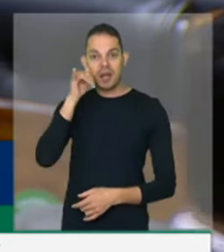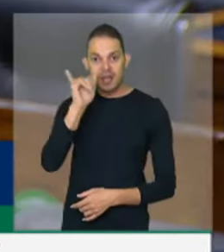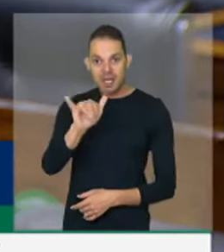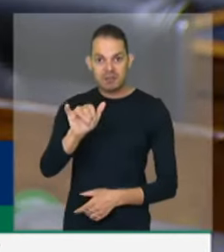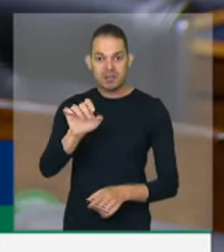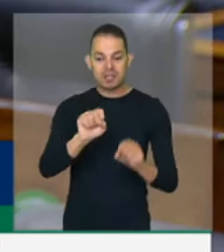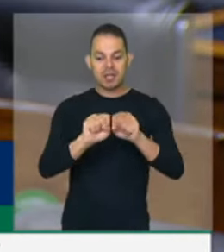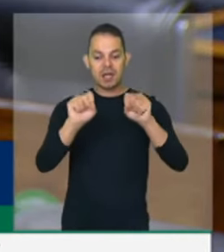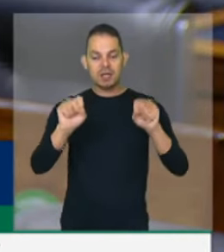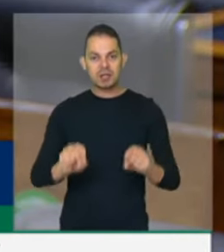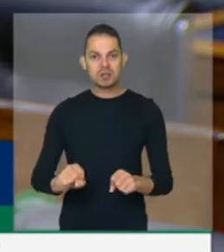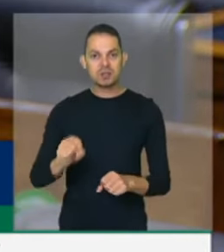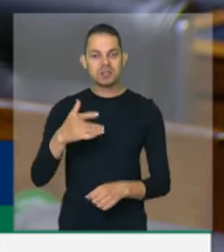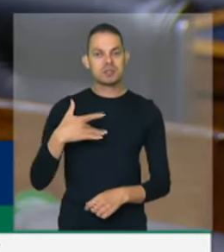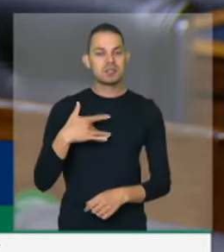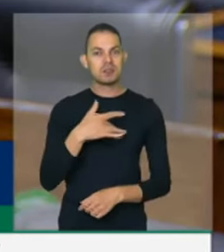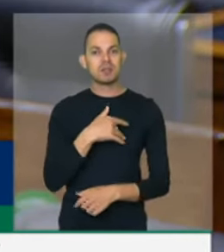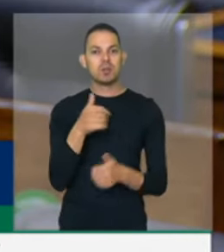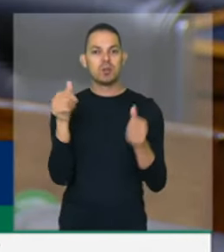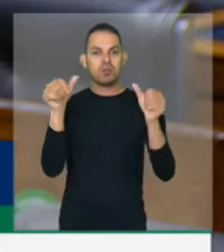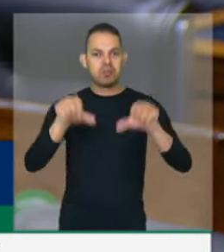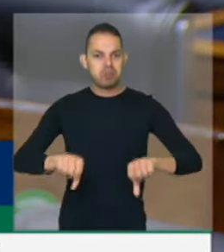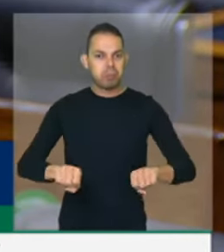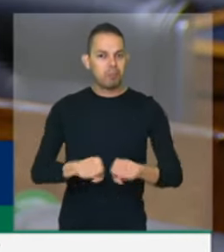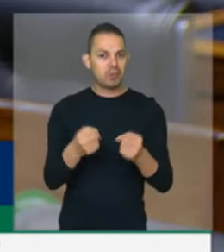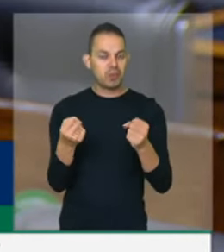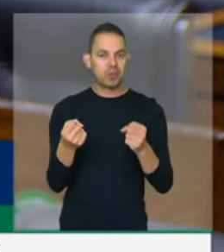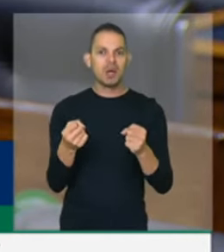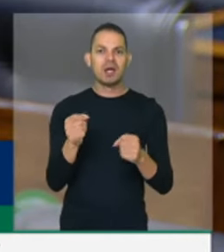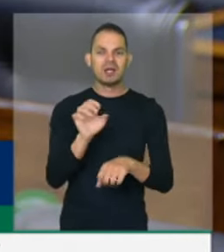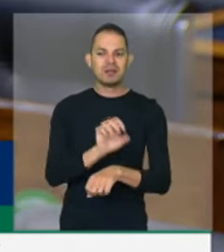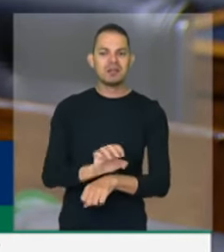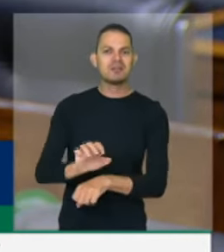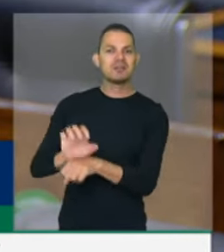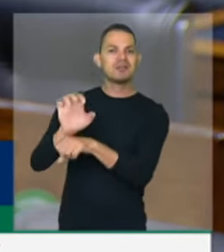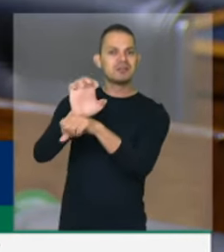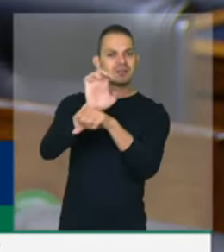VÁRIOS ESTADOS... E TODAS AS REGIÕES... DO NOSSO PAÍS. PORTANTO.... O PROJETO É